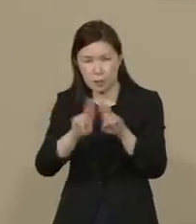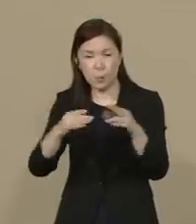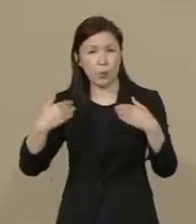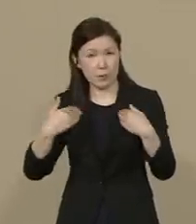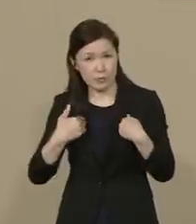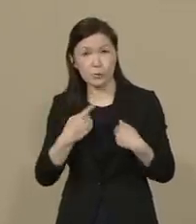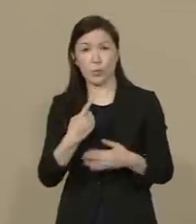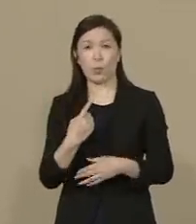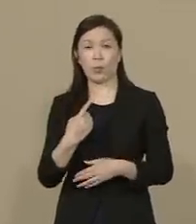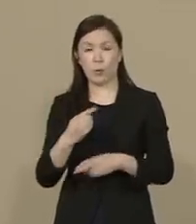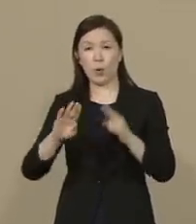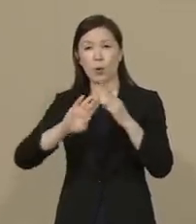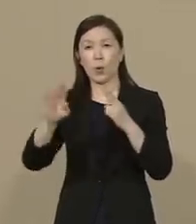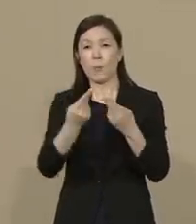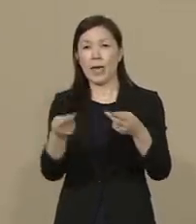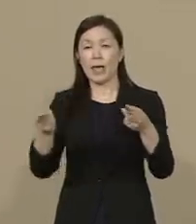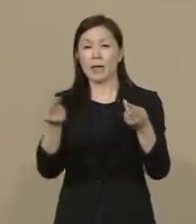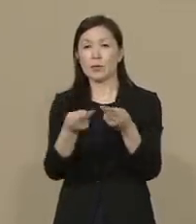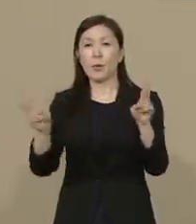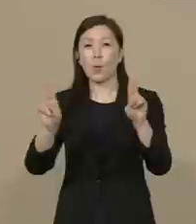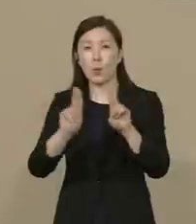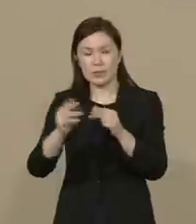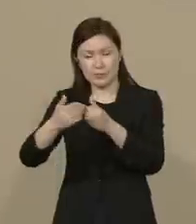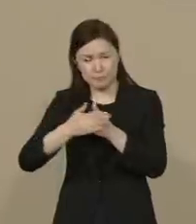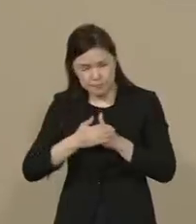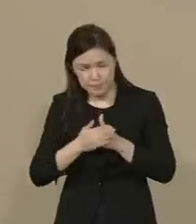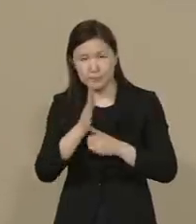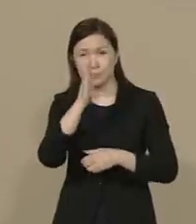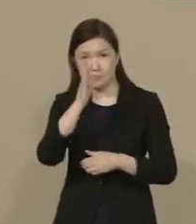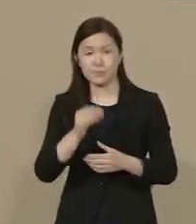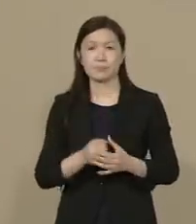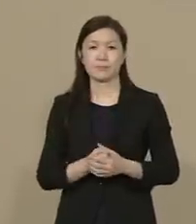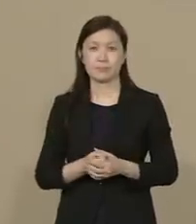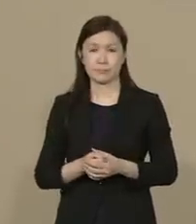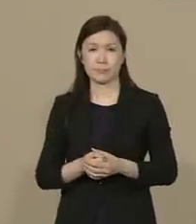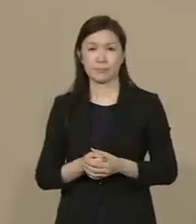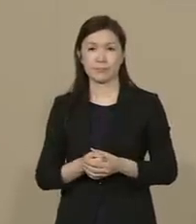公明党にご支援をお寄せください